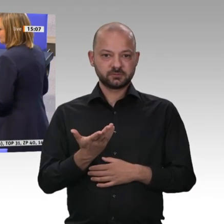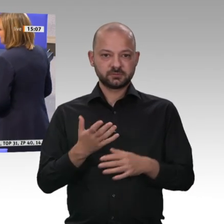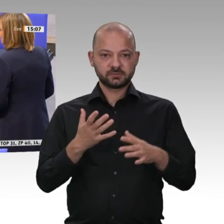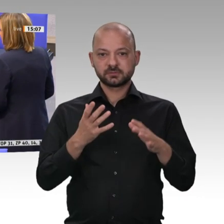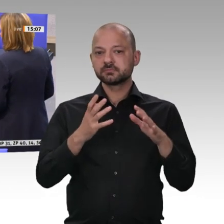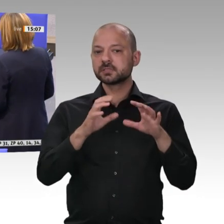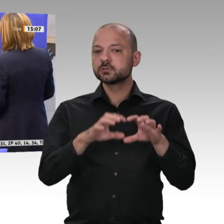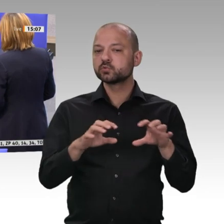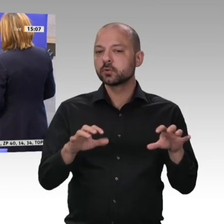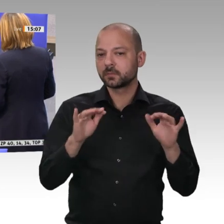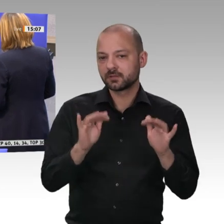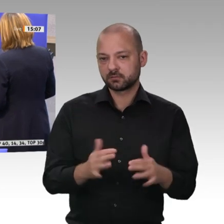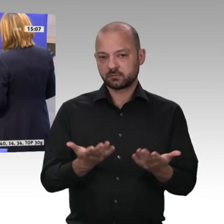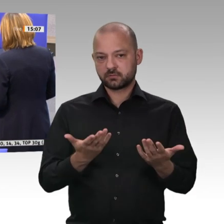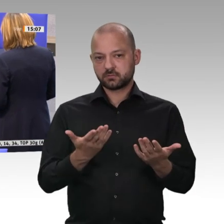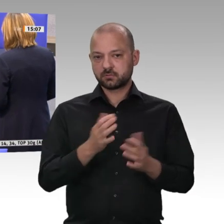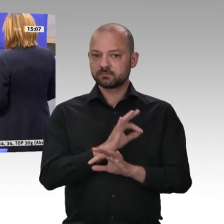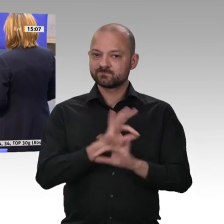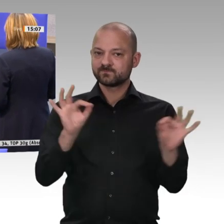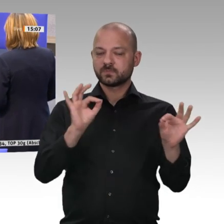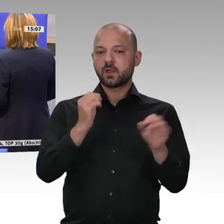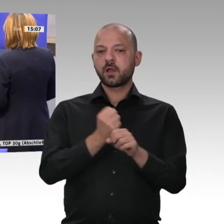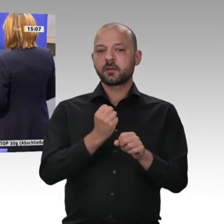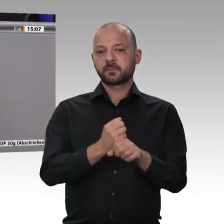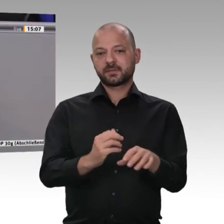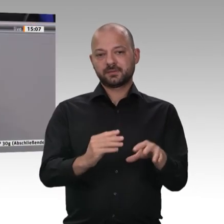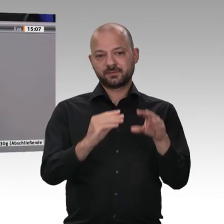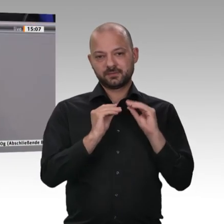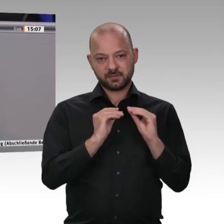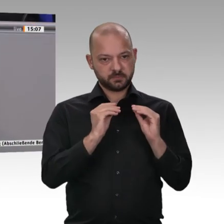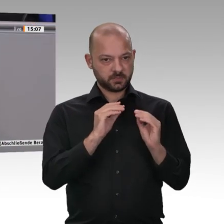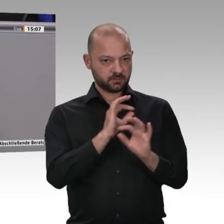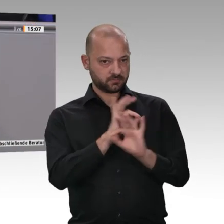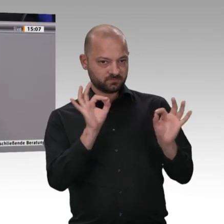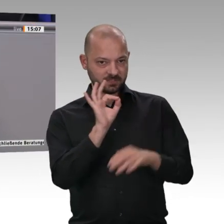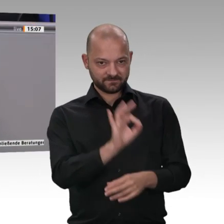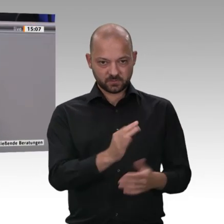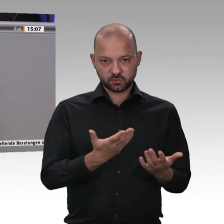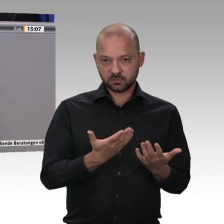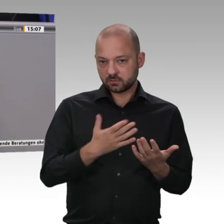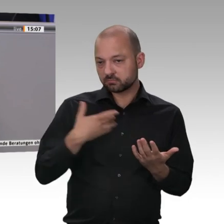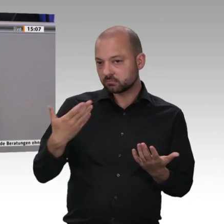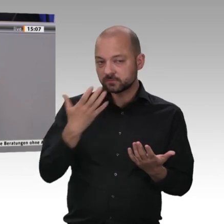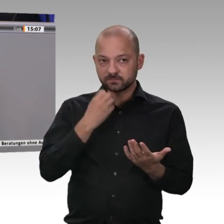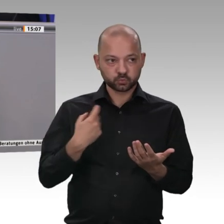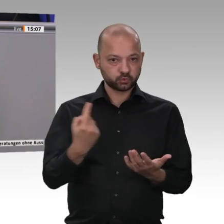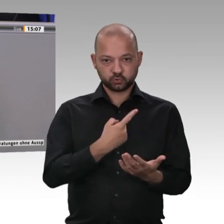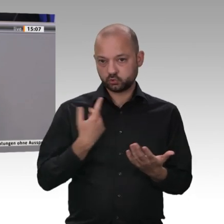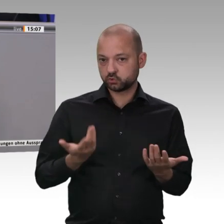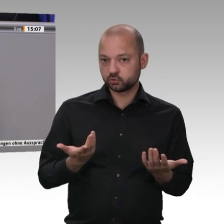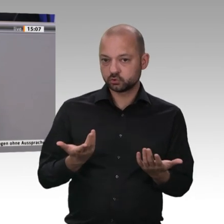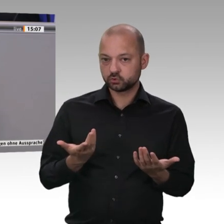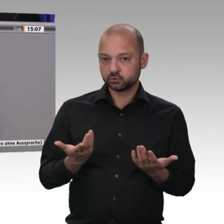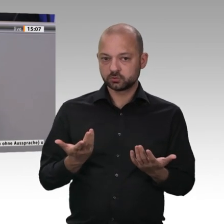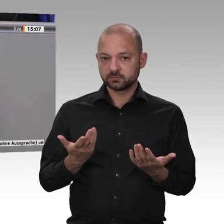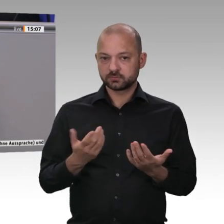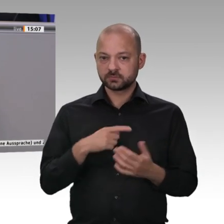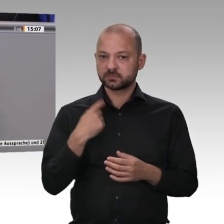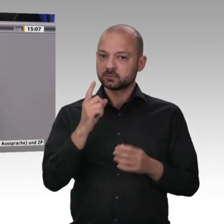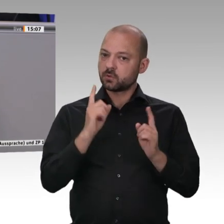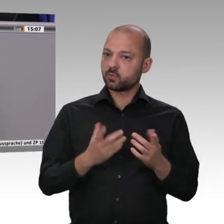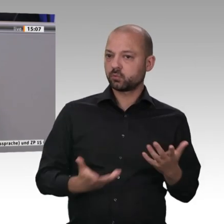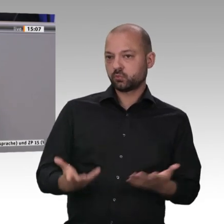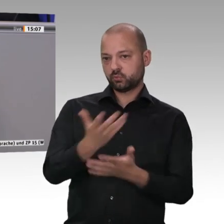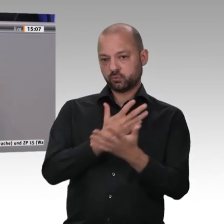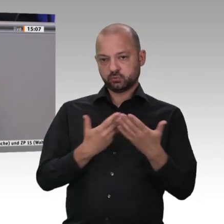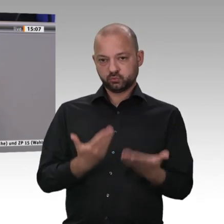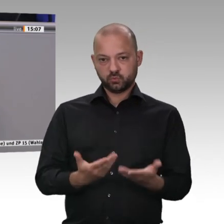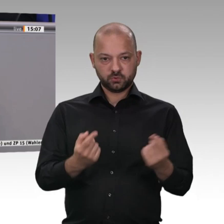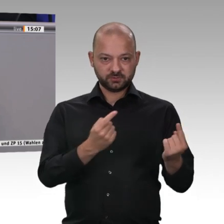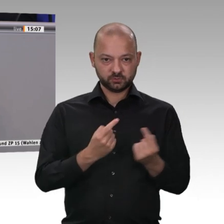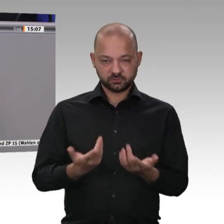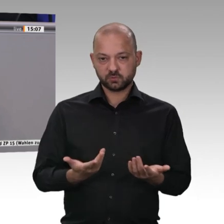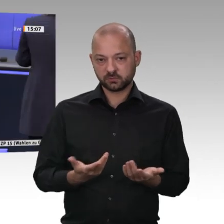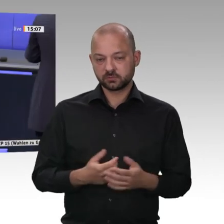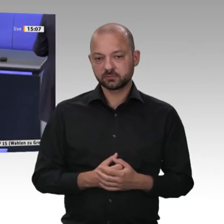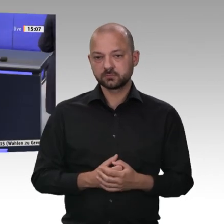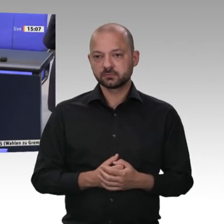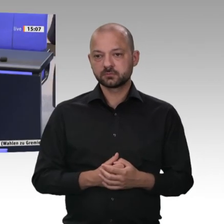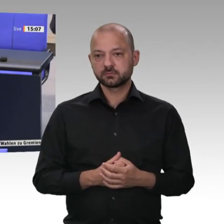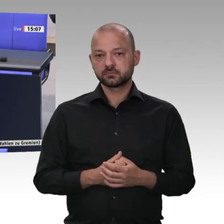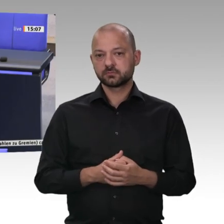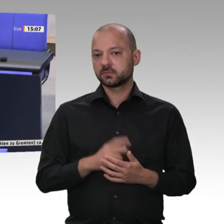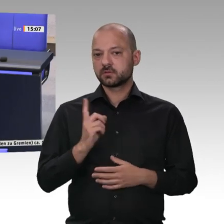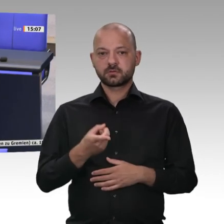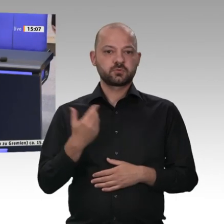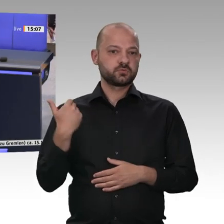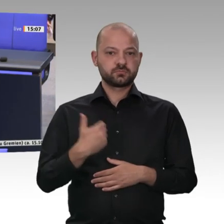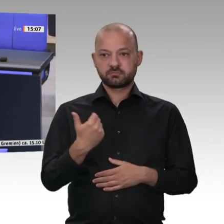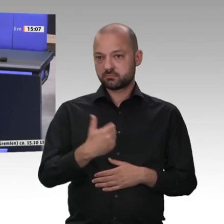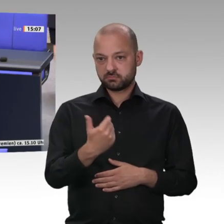auch austauschen. Für jedes Arbeitsverhältnis, Frau Müller-Gemmeke – ob es ein Leiharbeits-